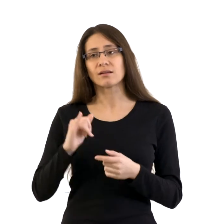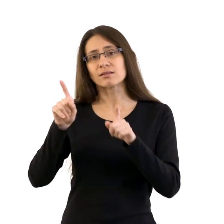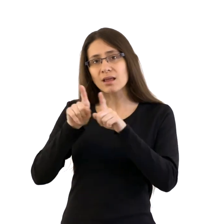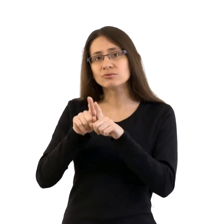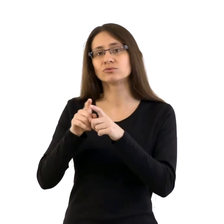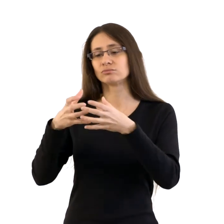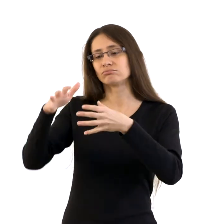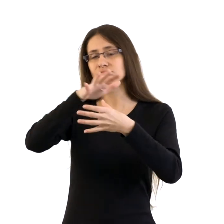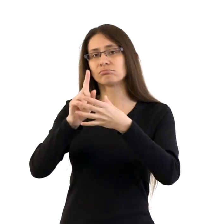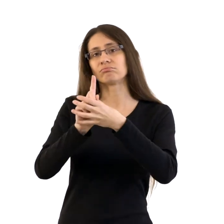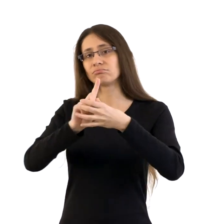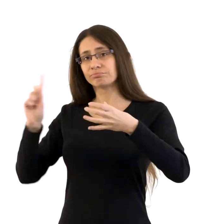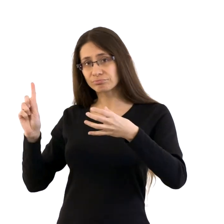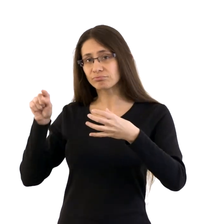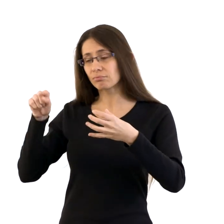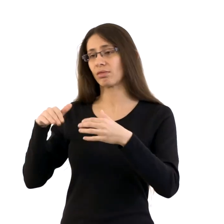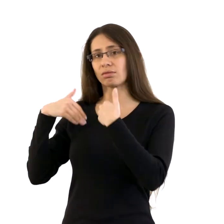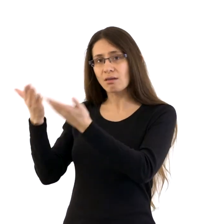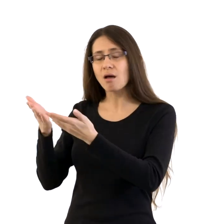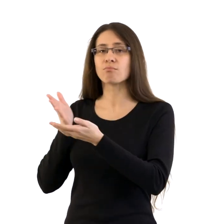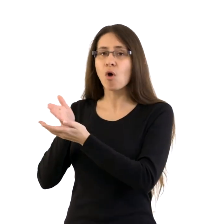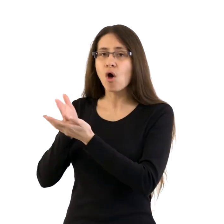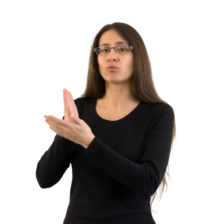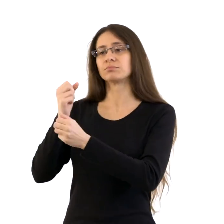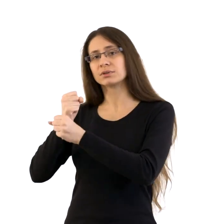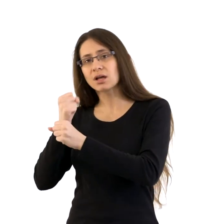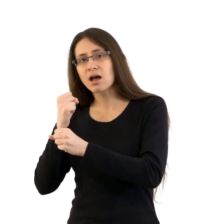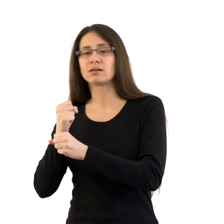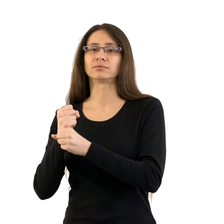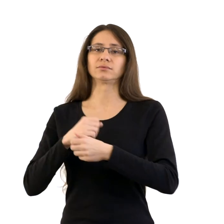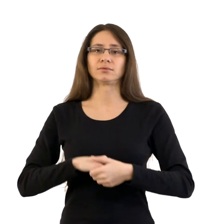i dającego pracę oraz pomoc osobom wykluczonym społecznie.